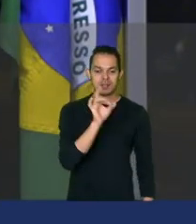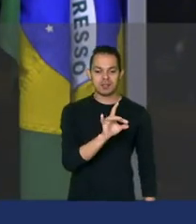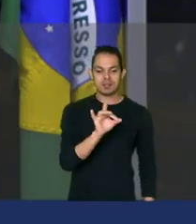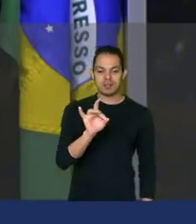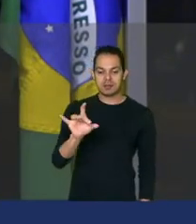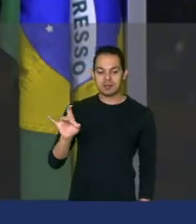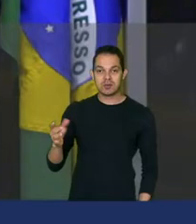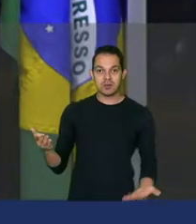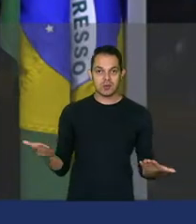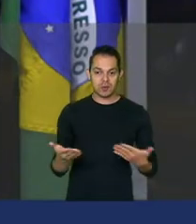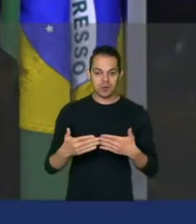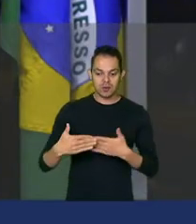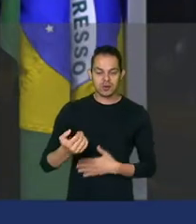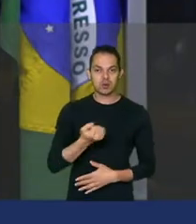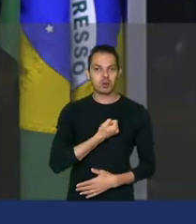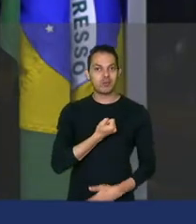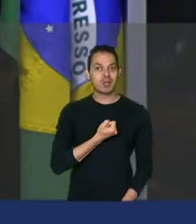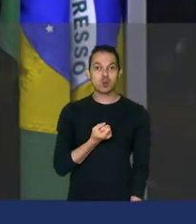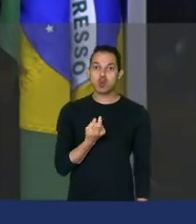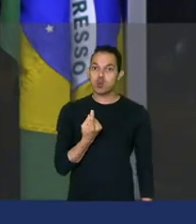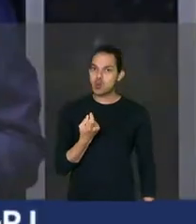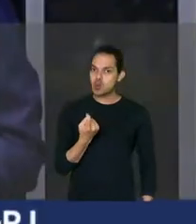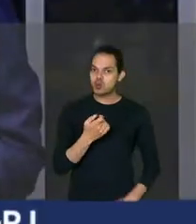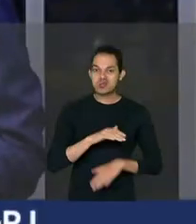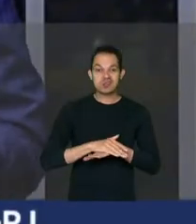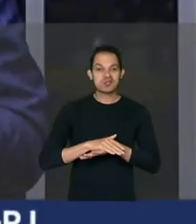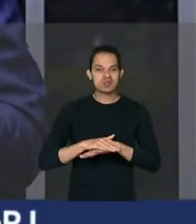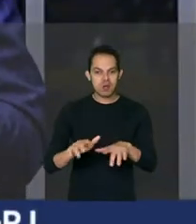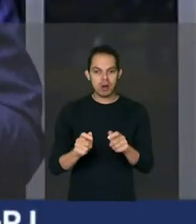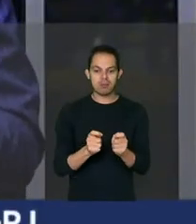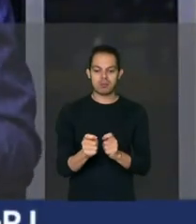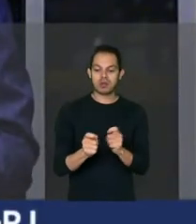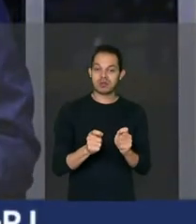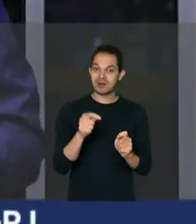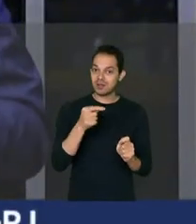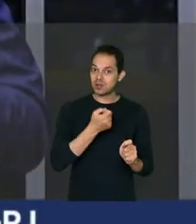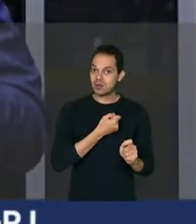FIZESSE QUE ECONOMIZARÁ MILHÕES PARA O ACOMPANHAMENTO DE CADA CIDADÃO. CADA CIDADÃO TERÁUM SÓ NÚMERO,